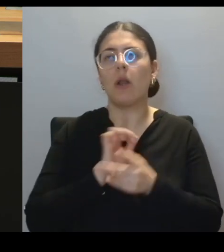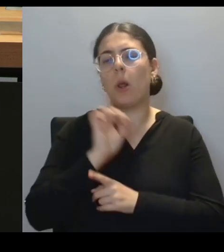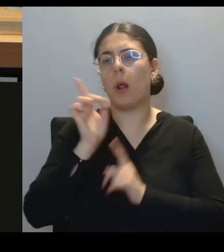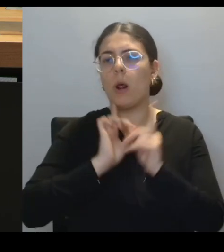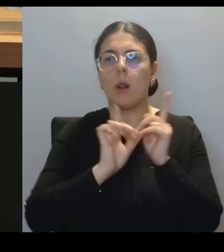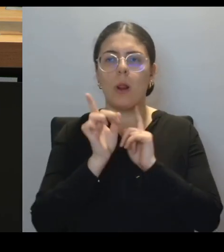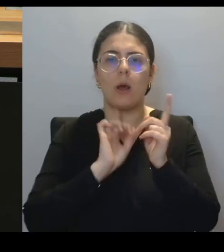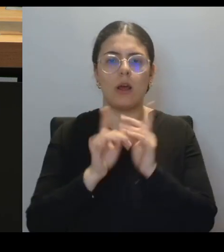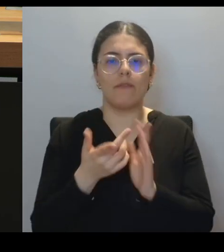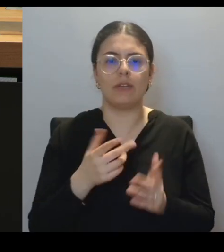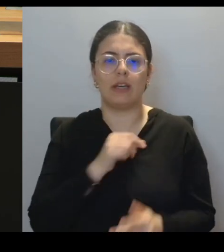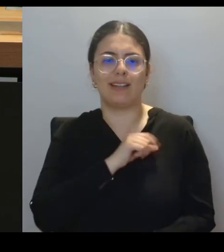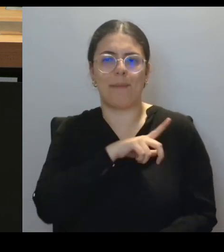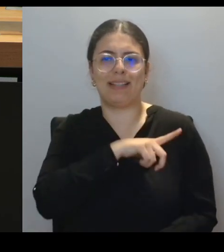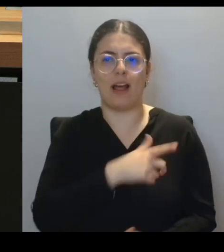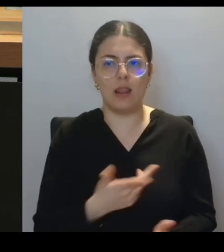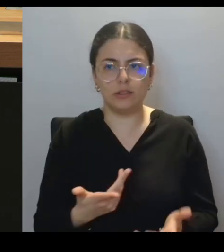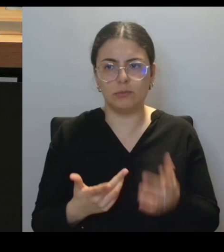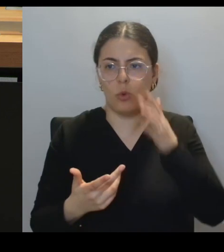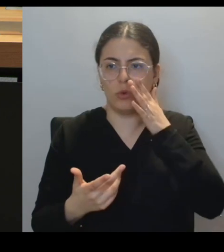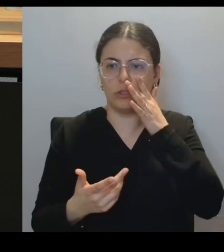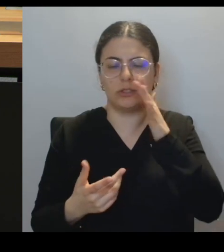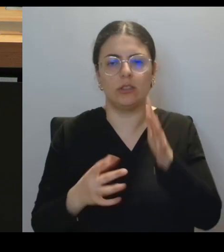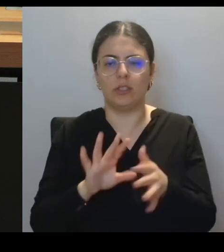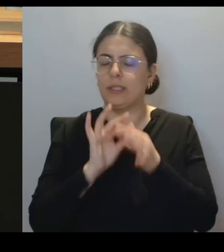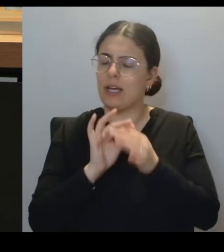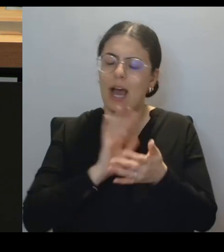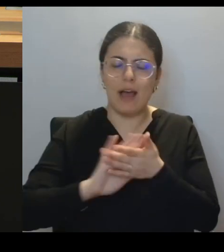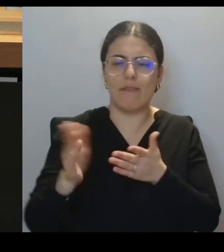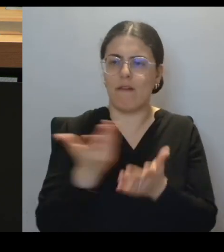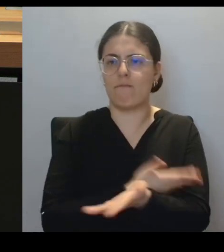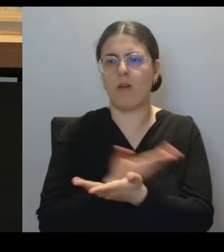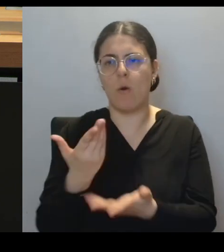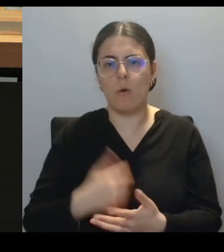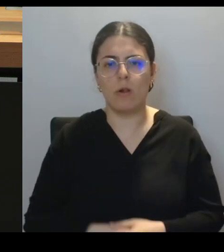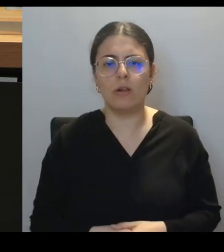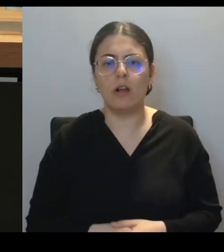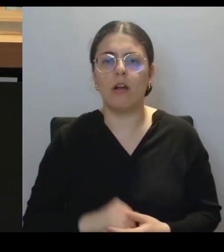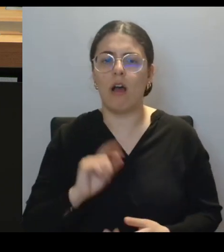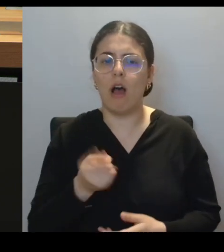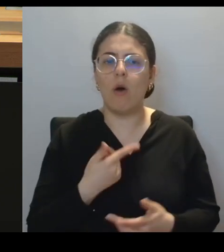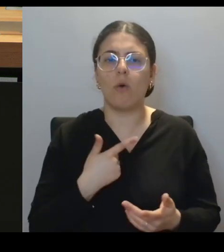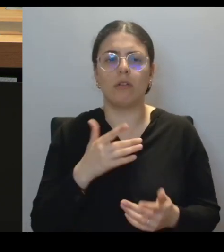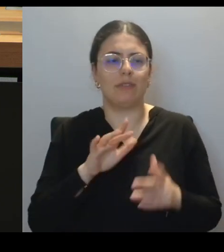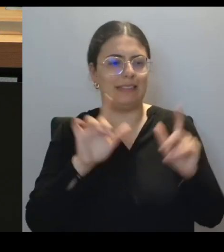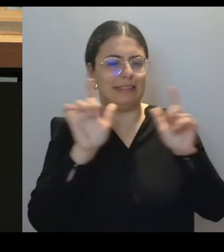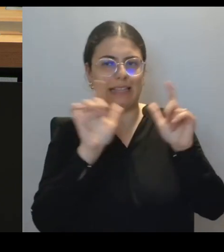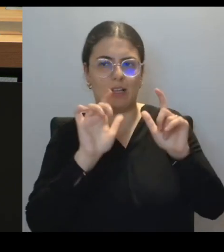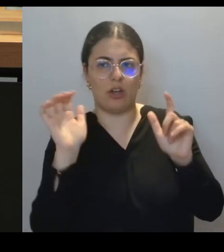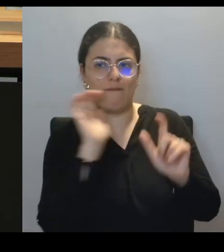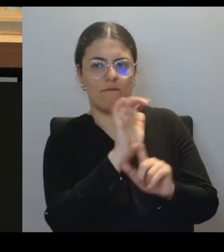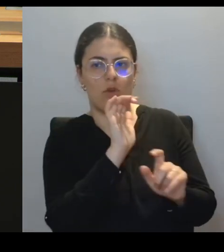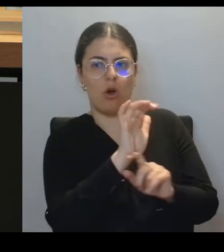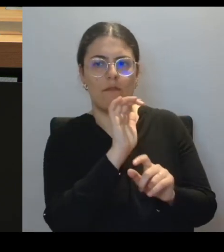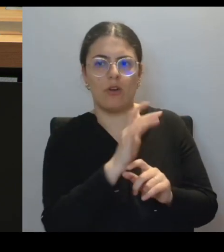üblichen Vorwürfen gegen die Gesellschaft gibt, wenn man andere für für das eigene Leben bezahlen lassen will